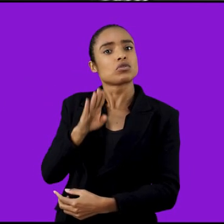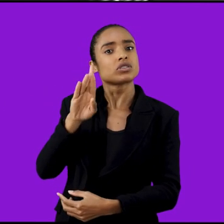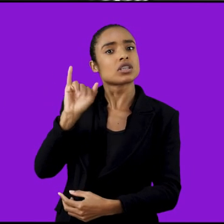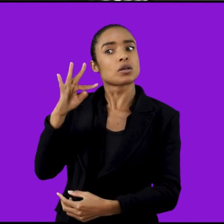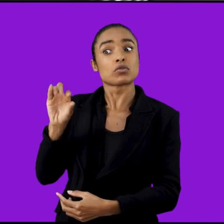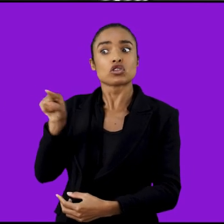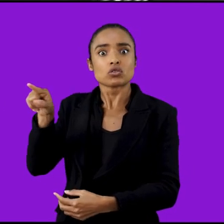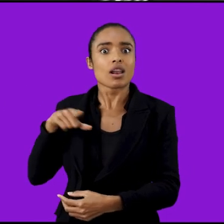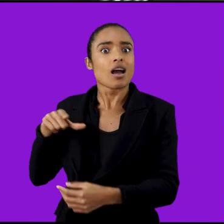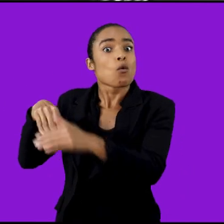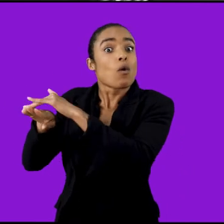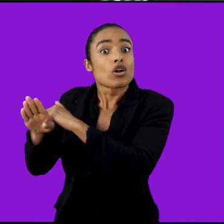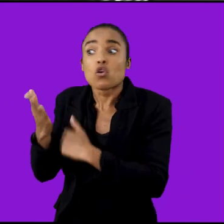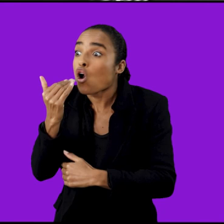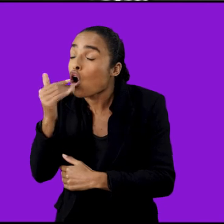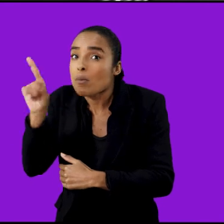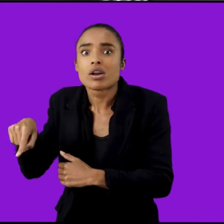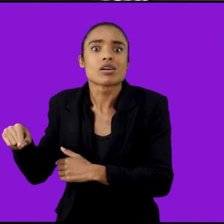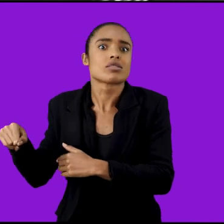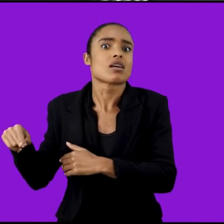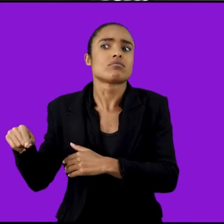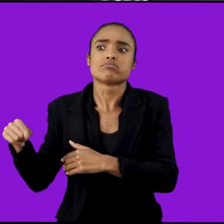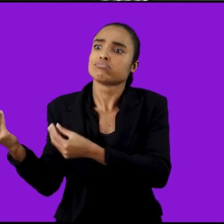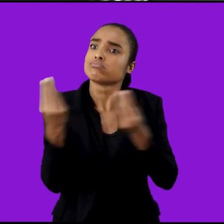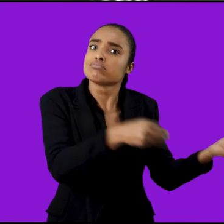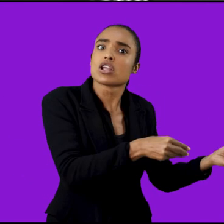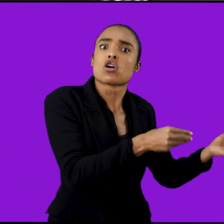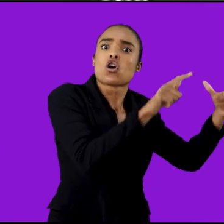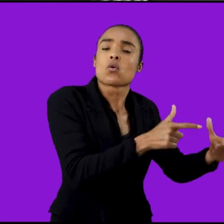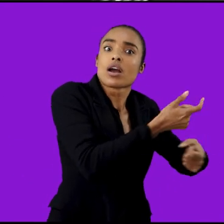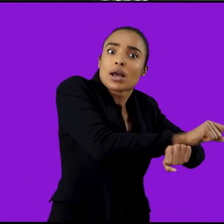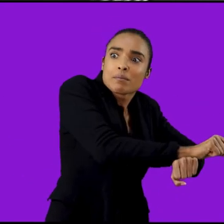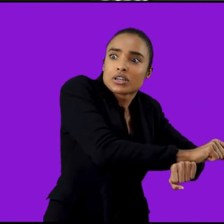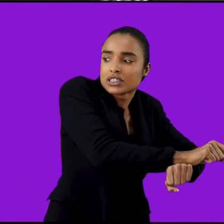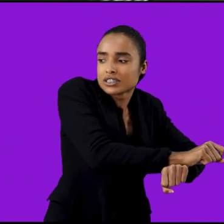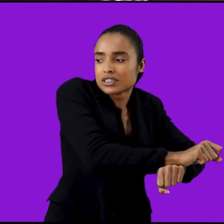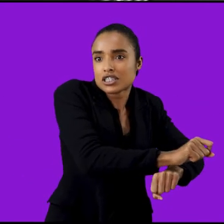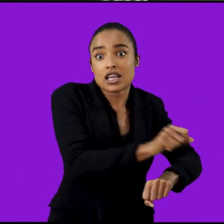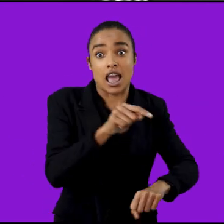Caramba. Que história. Mano, foi tipo uma caravana da coragem esse rolê. Porque os cara não deixou nós entrar no quilombo.Nós teve que entrar lá pelo